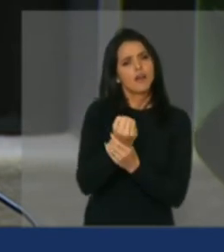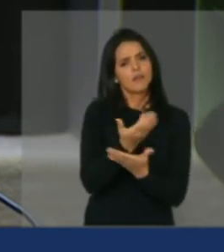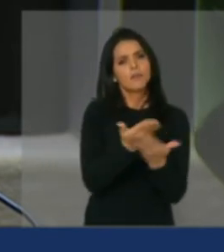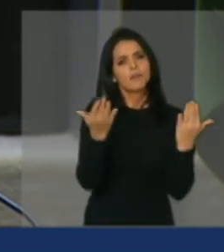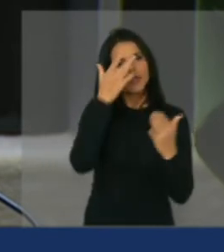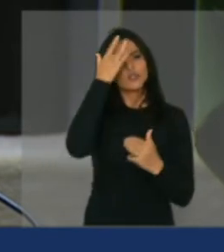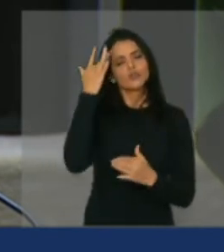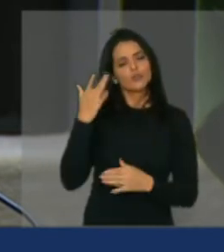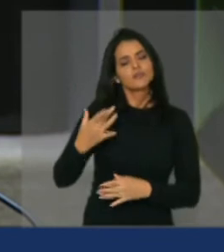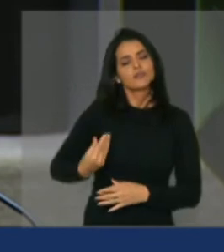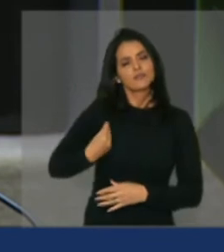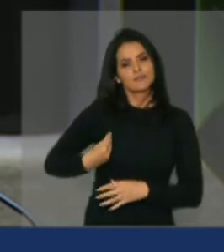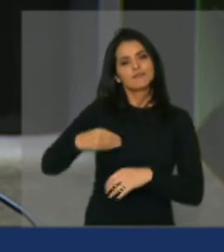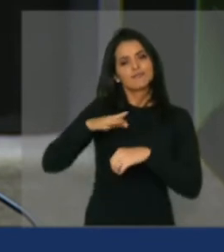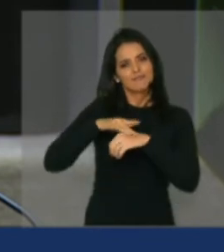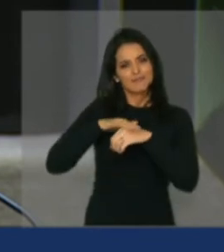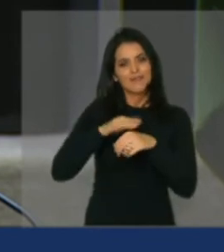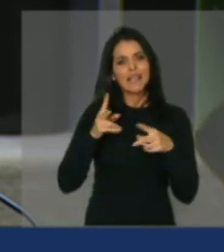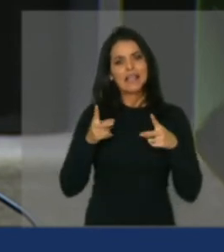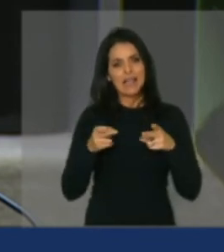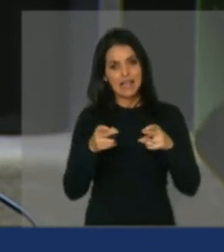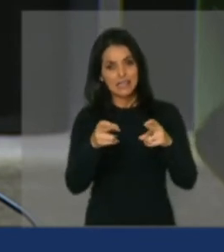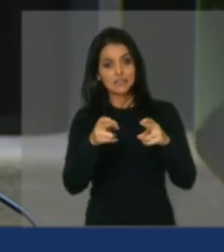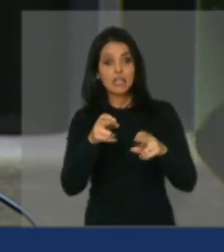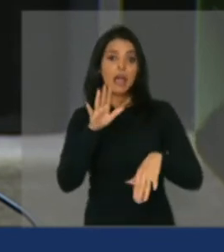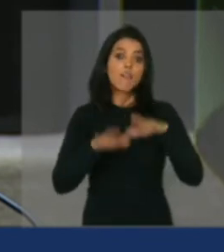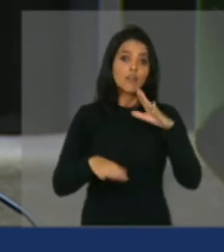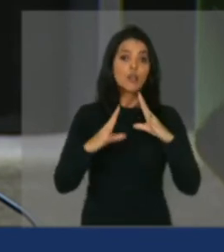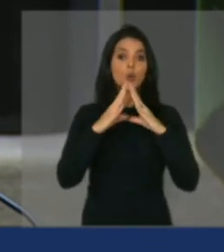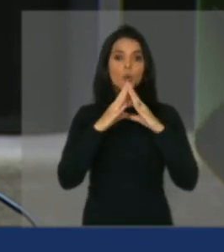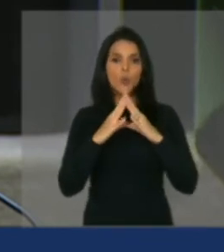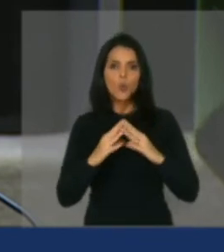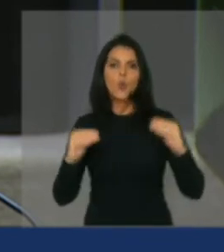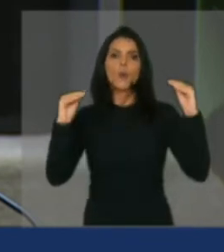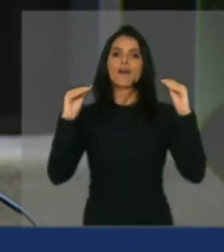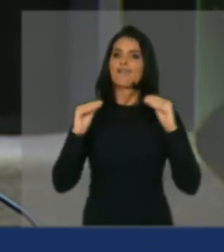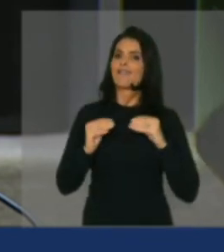DE VIDA, E... MUITAS VEZES, CURAR OS PACIENTES É ... NO